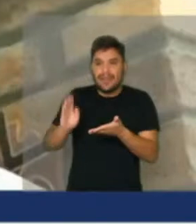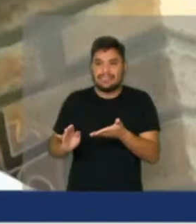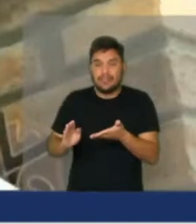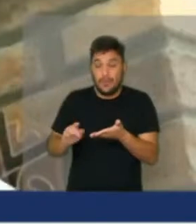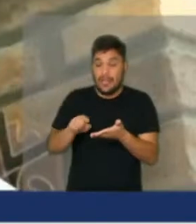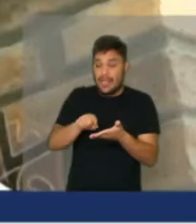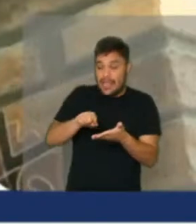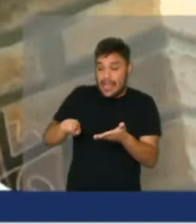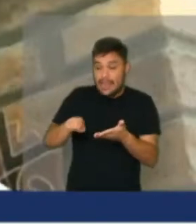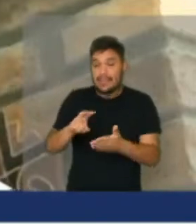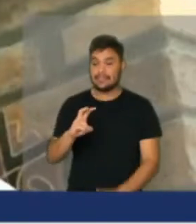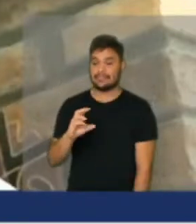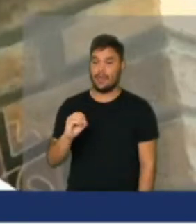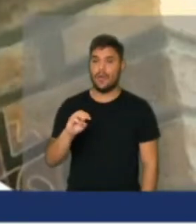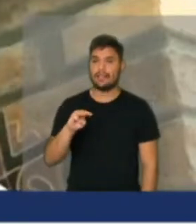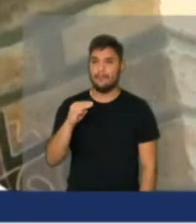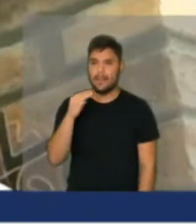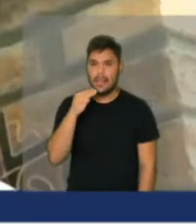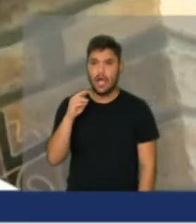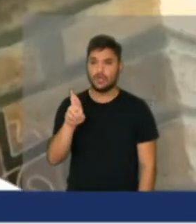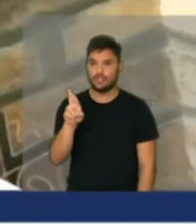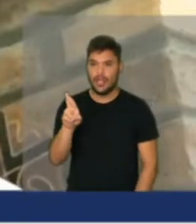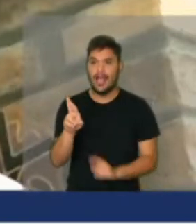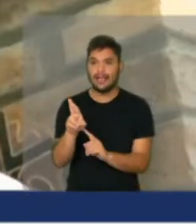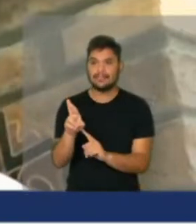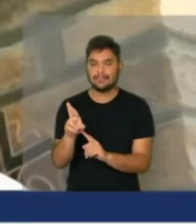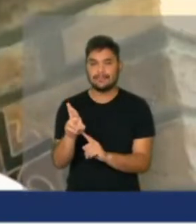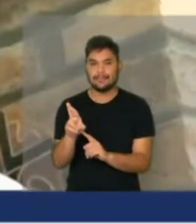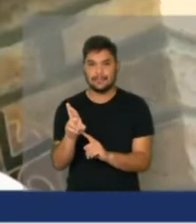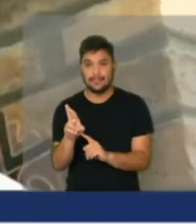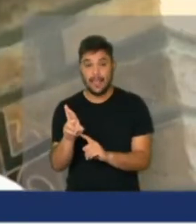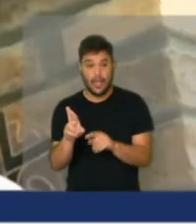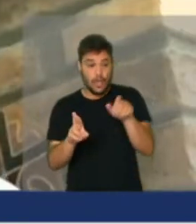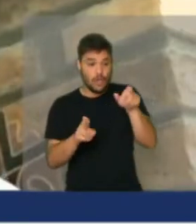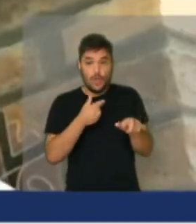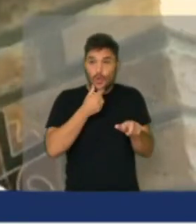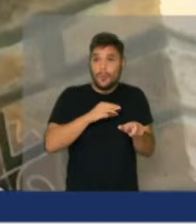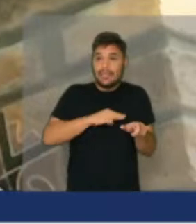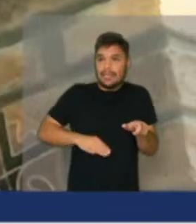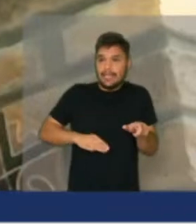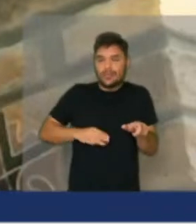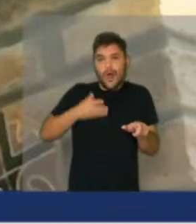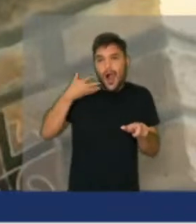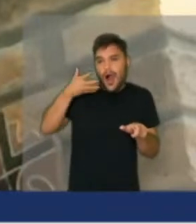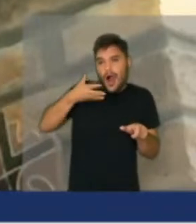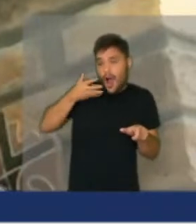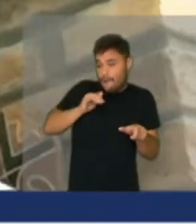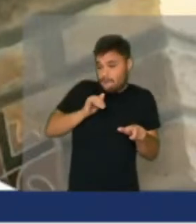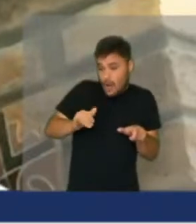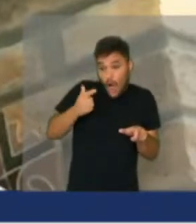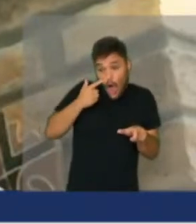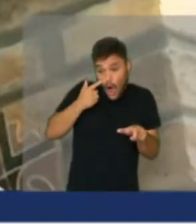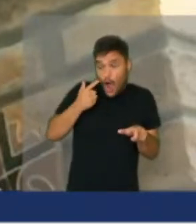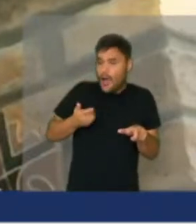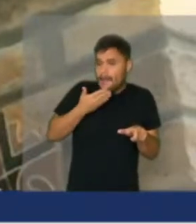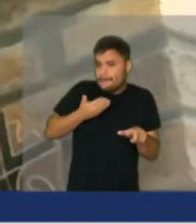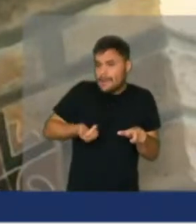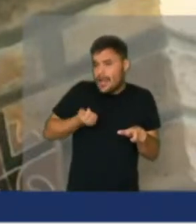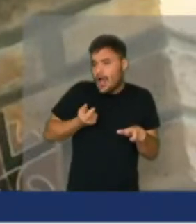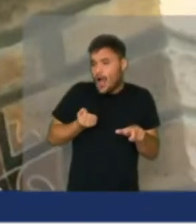REAIS PARA INVESTIR E O MINISTRO PAULO GUEDES DIRIA A OLHA, O MELHOR INVESTIMENTO PARA ESSES 50 MILHÕES É VOCÊS COLOCAREM O